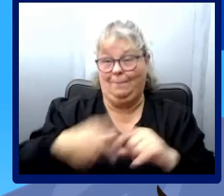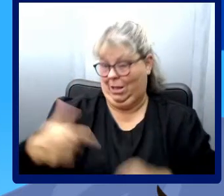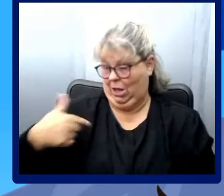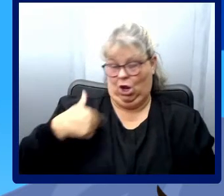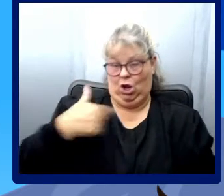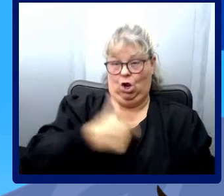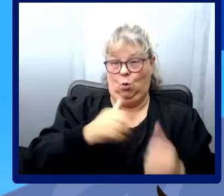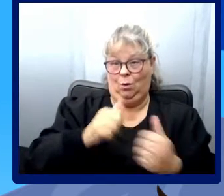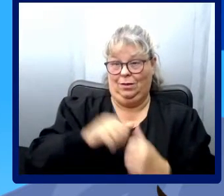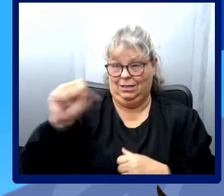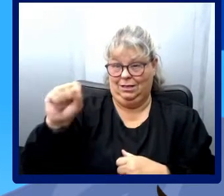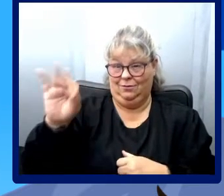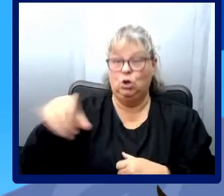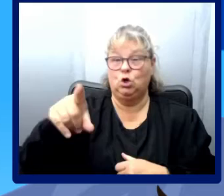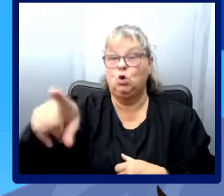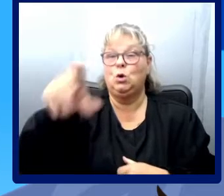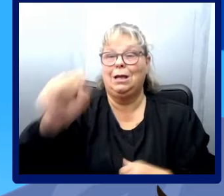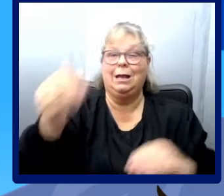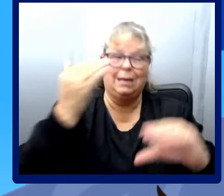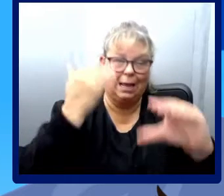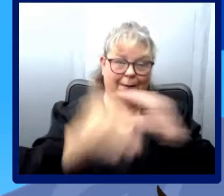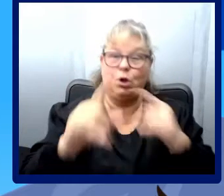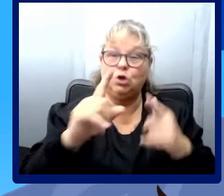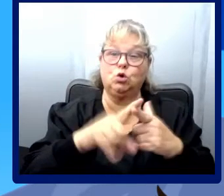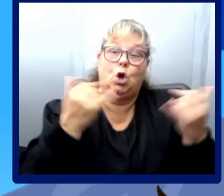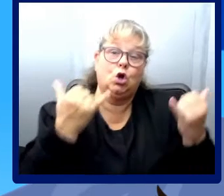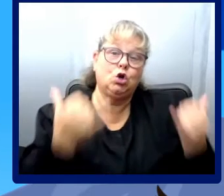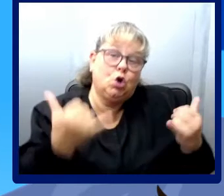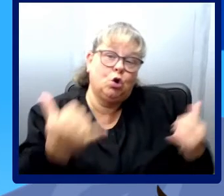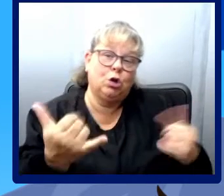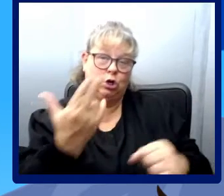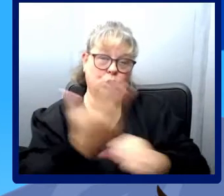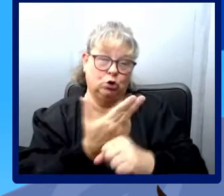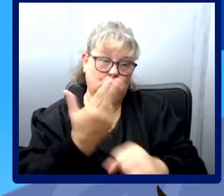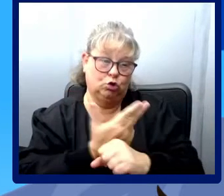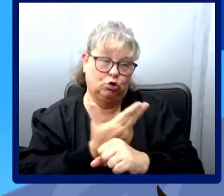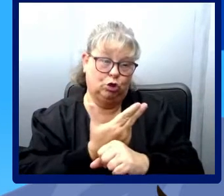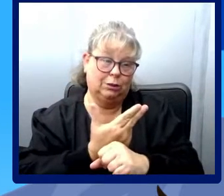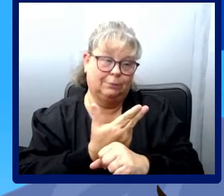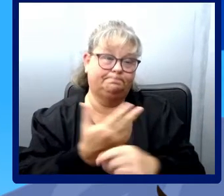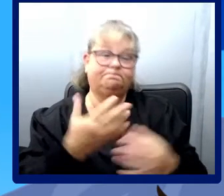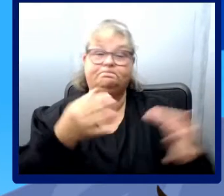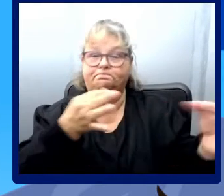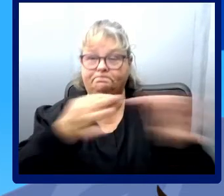pueden enviar un correo electrónico a un usuario actual. De nuevo, definan el cuerpo del correo, díganle al usuario: